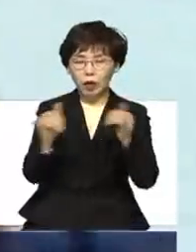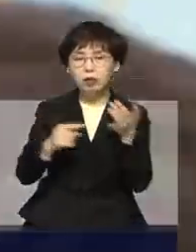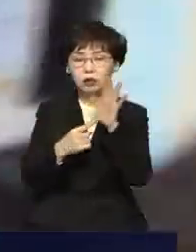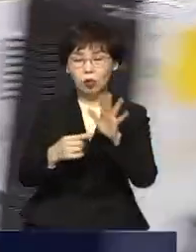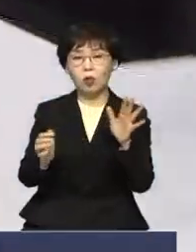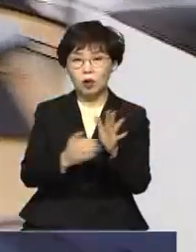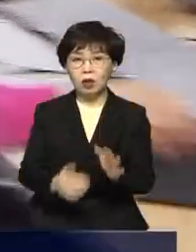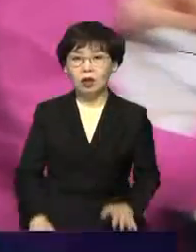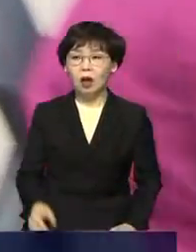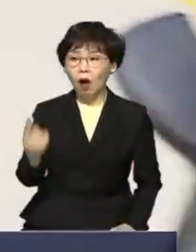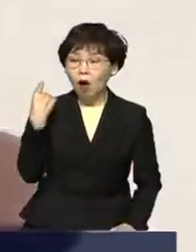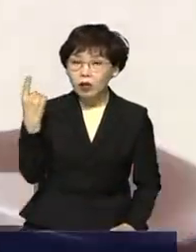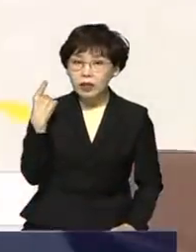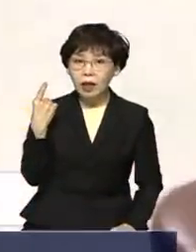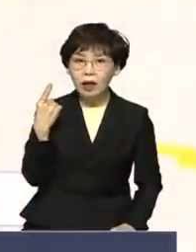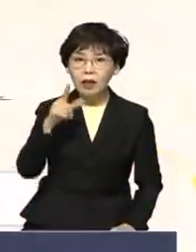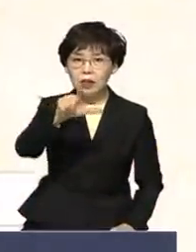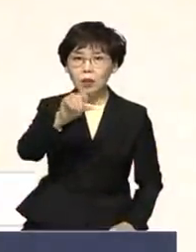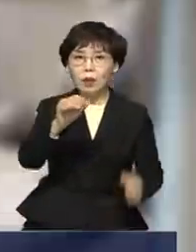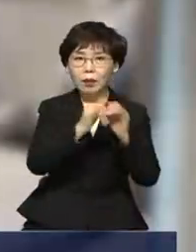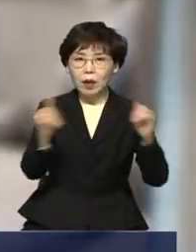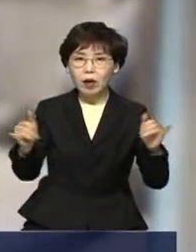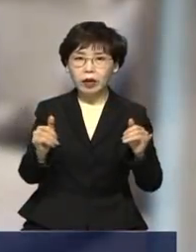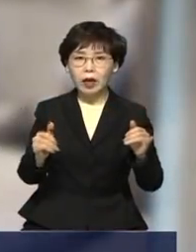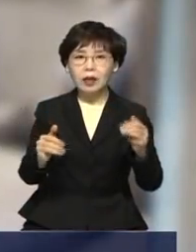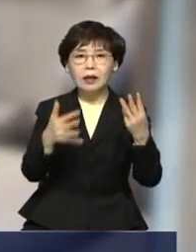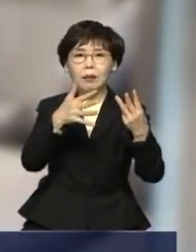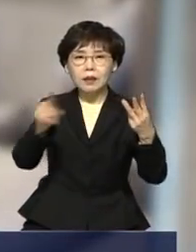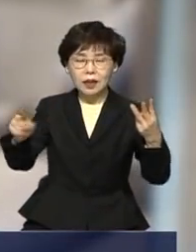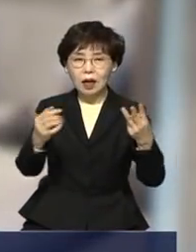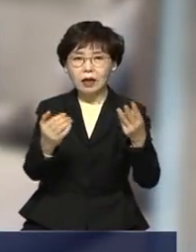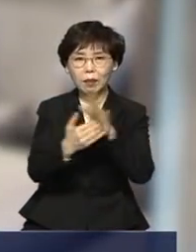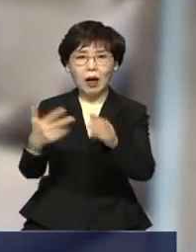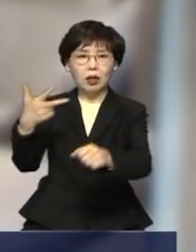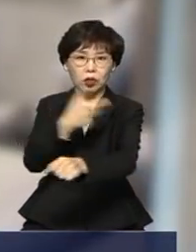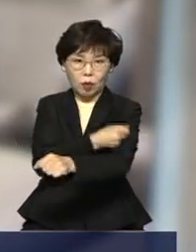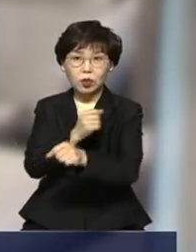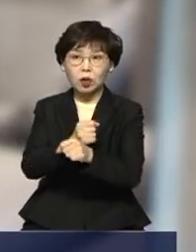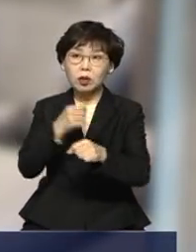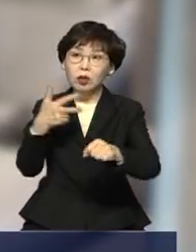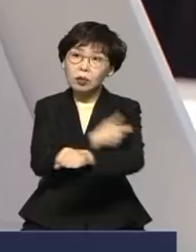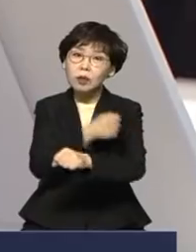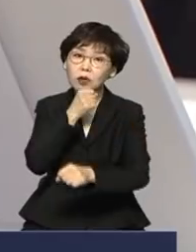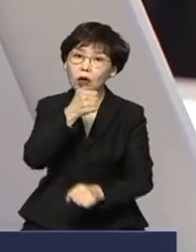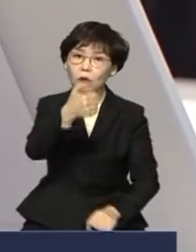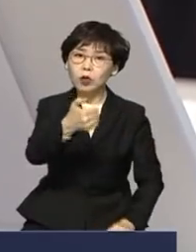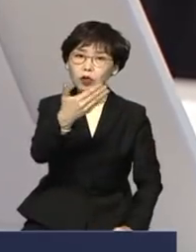어제 하루 15만여 명이 코로나 백신 3차 접종을 받아 접종률은 59.7%입니다. SBS 정다은입니다.